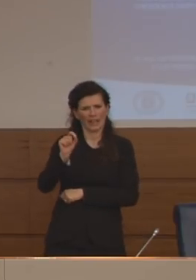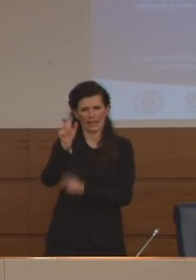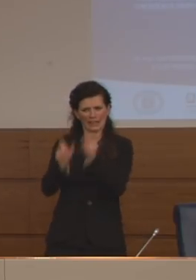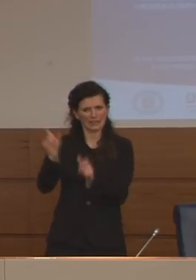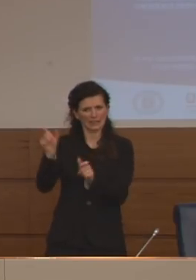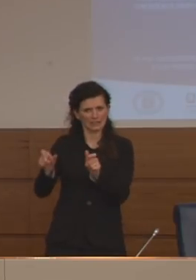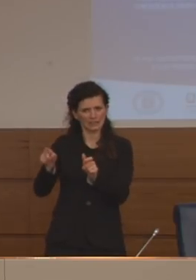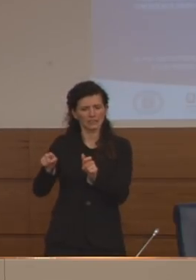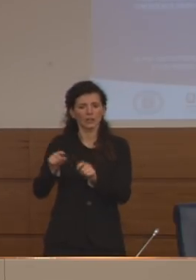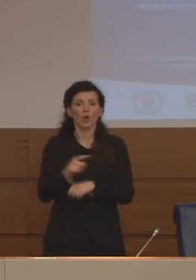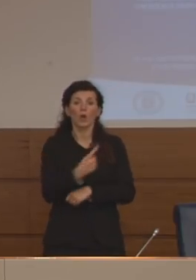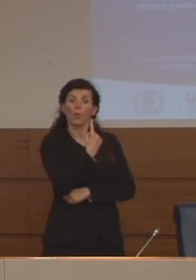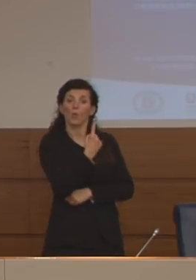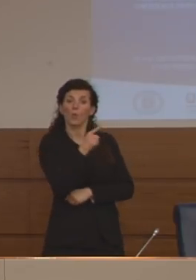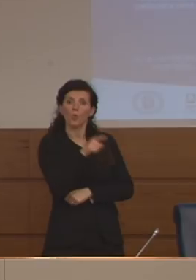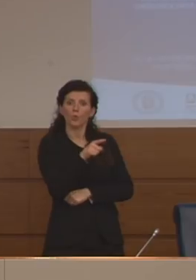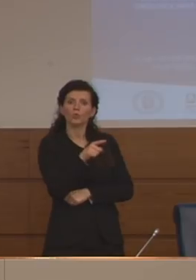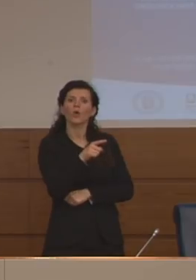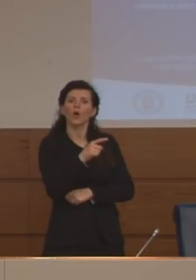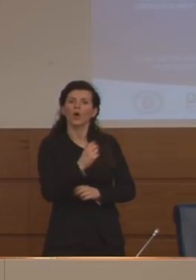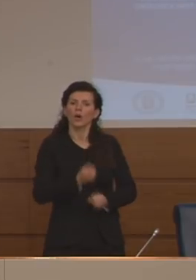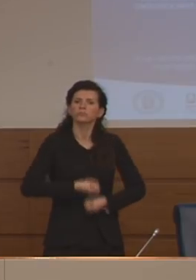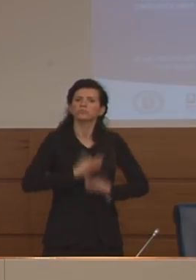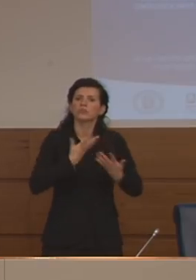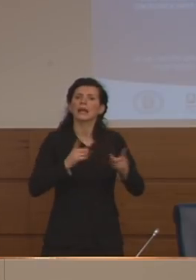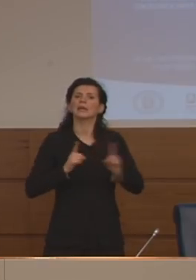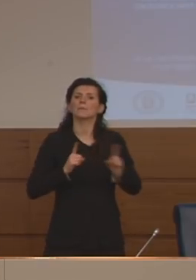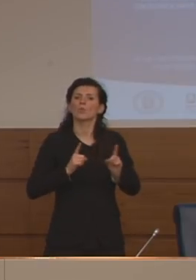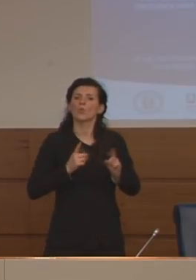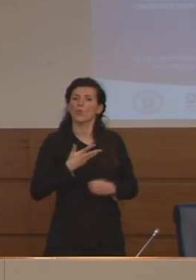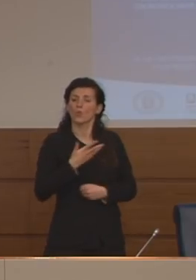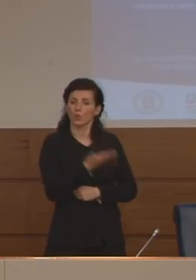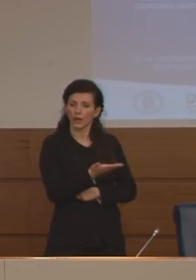ha sviluppato una risposta immunitaria, vuol dire avere larga parte, larghissima parte